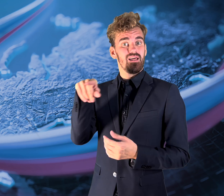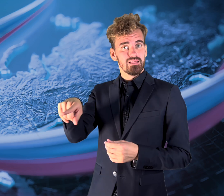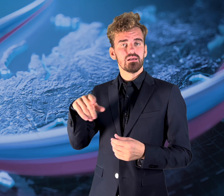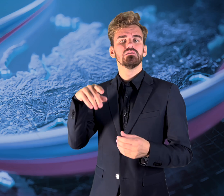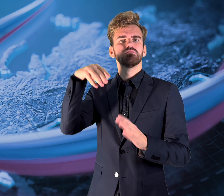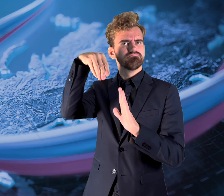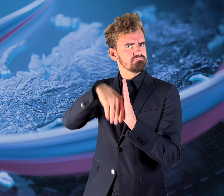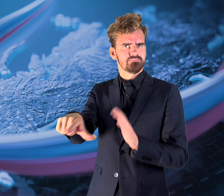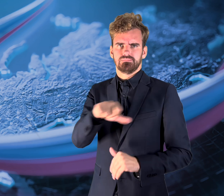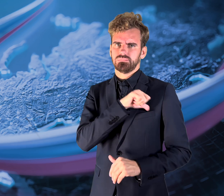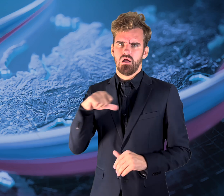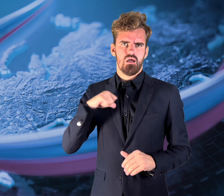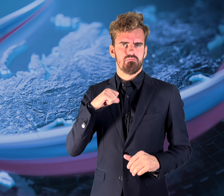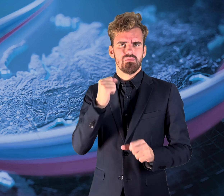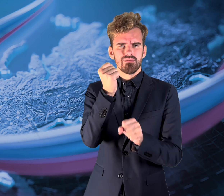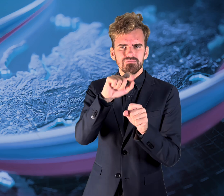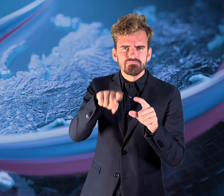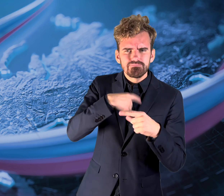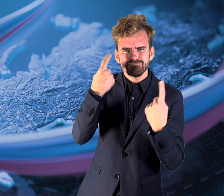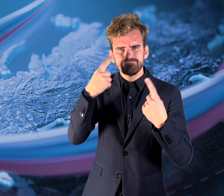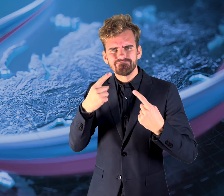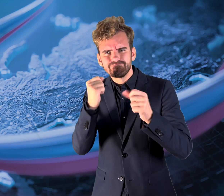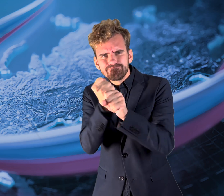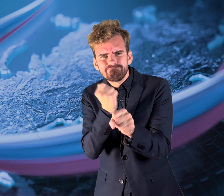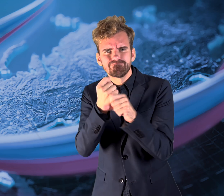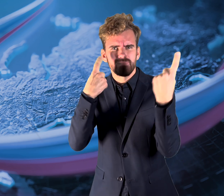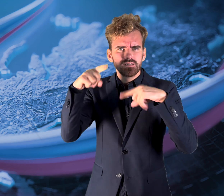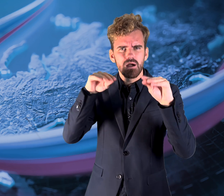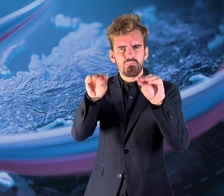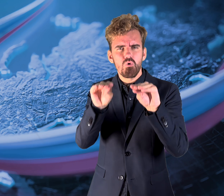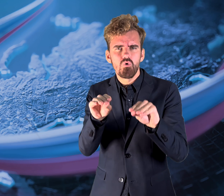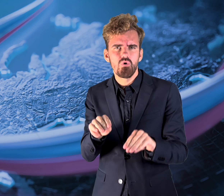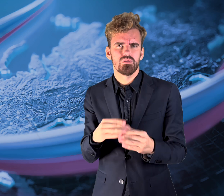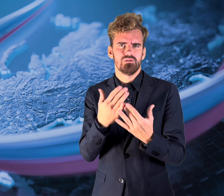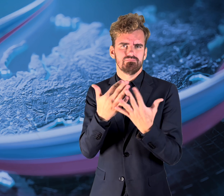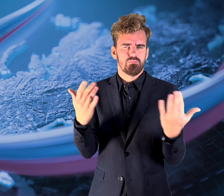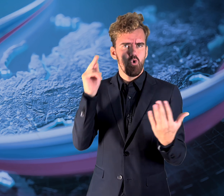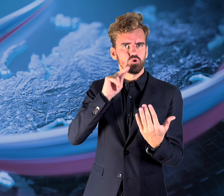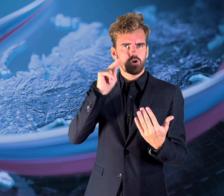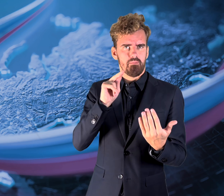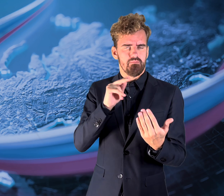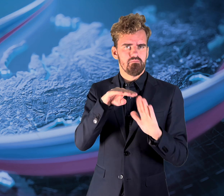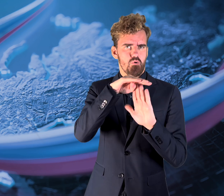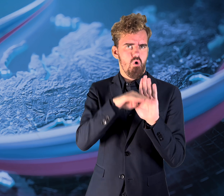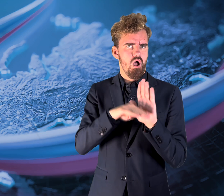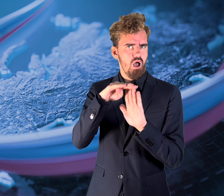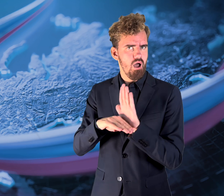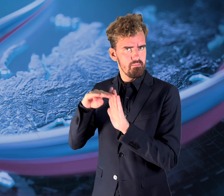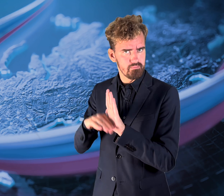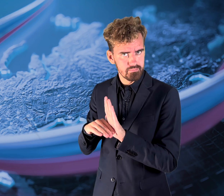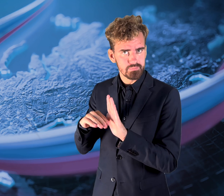Центр сам занимается разработкой учебных программ.